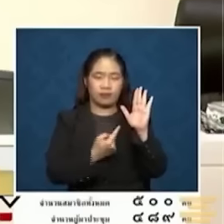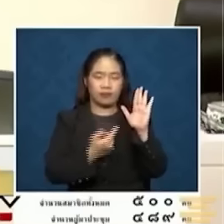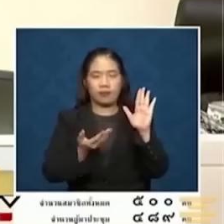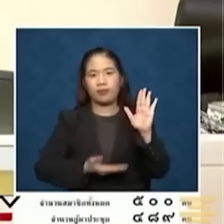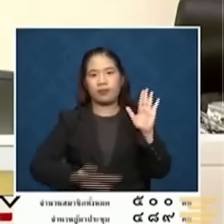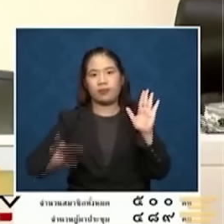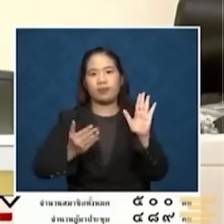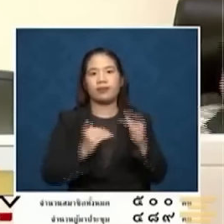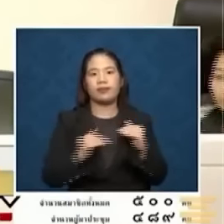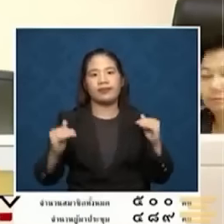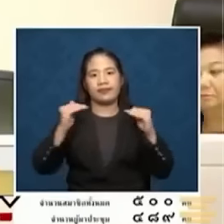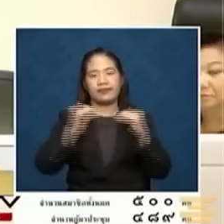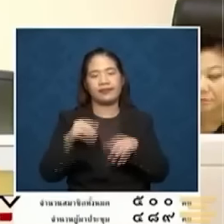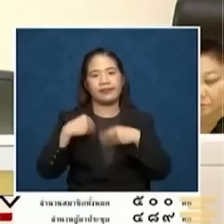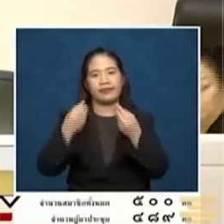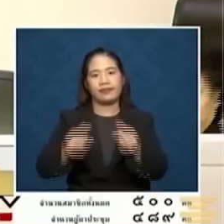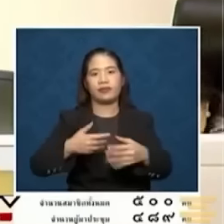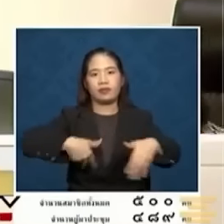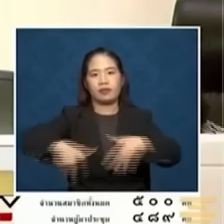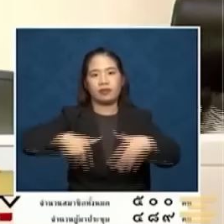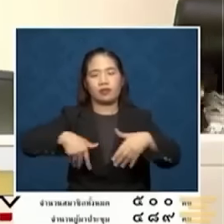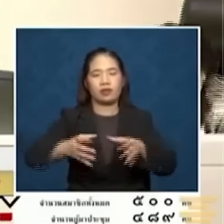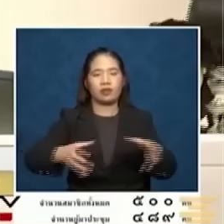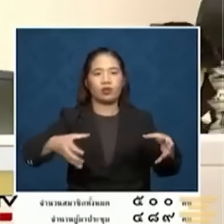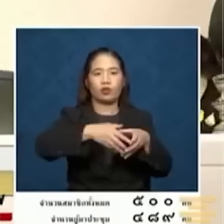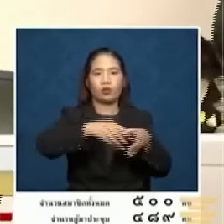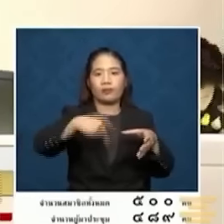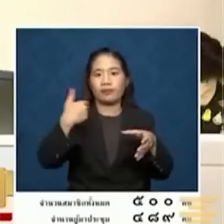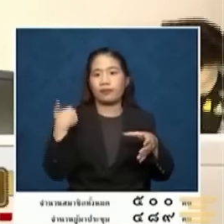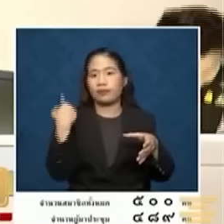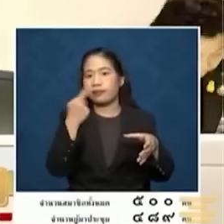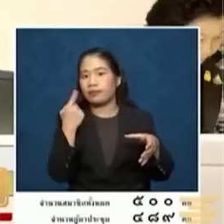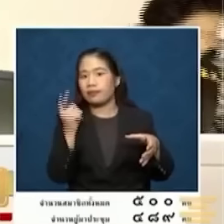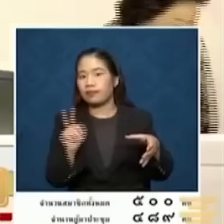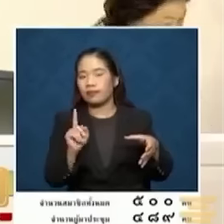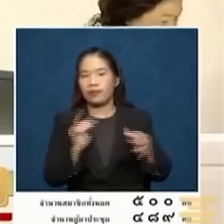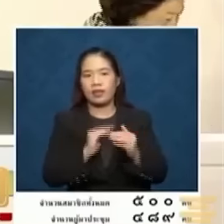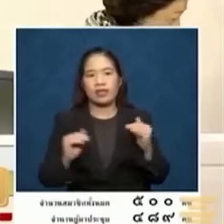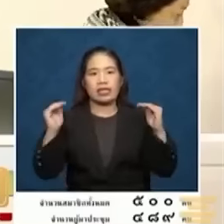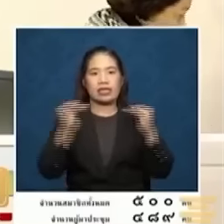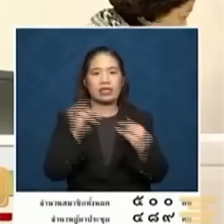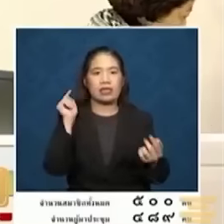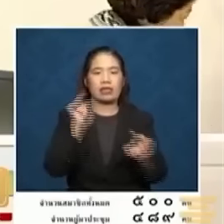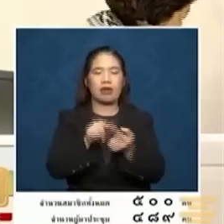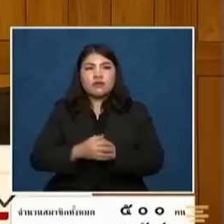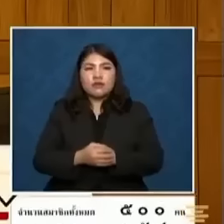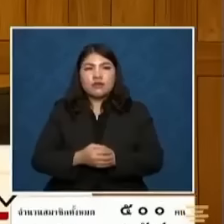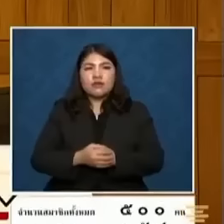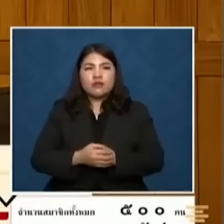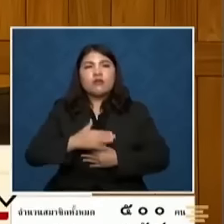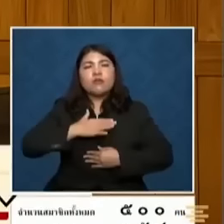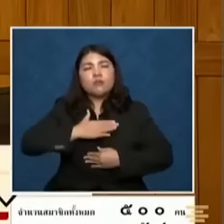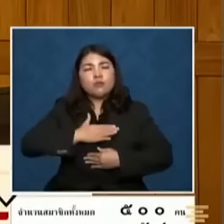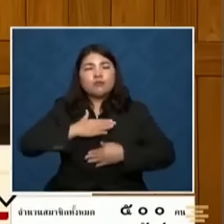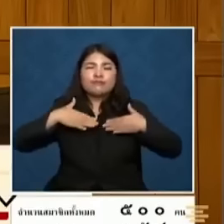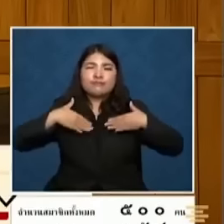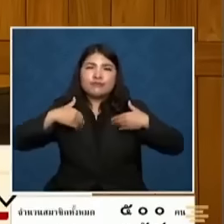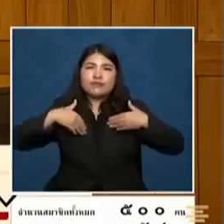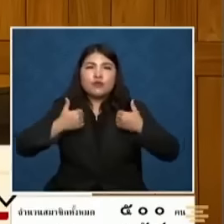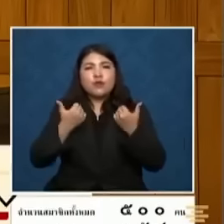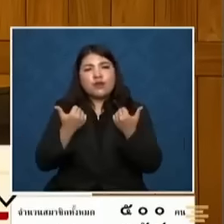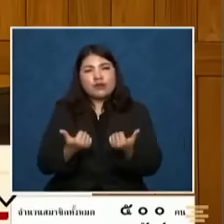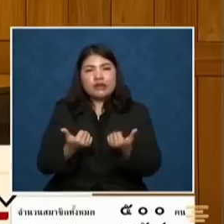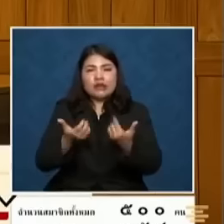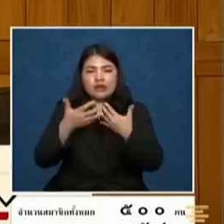เรื่องไหนที่โต้ไม่ได้ไปไม่ถูกก็จะเตะลูก ออกโทษไปที่รัฐบาลก่อนทำไว้นี่คุณเปลวสี